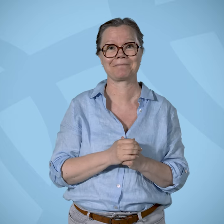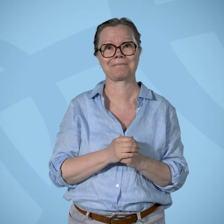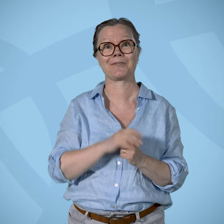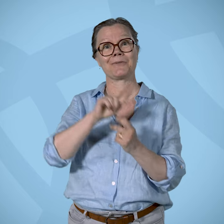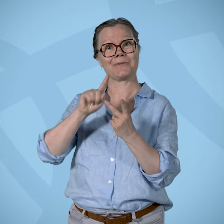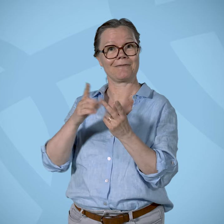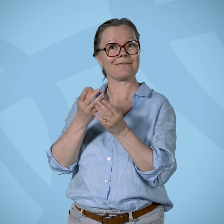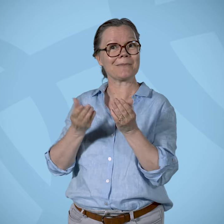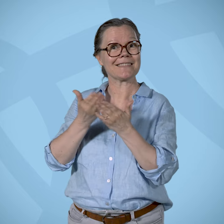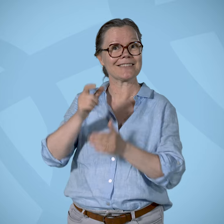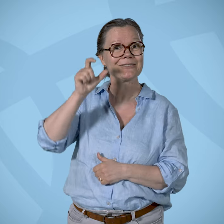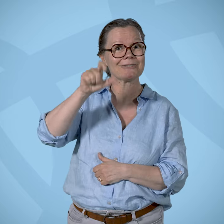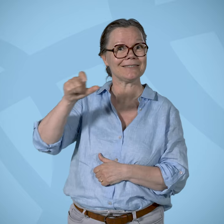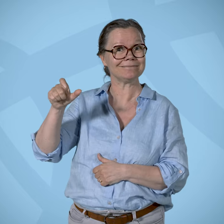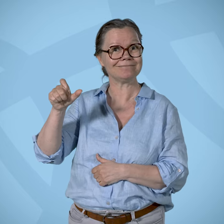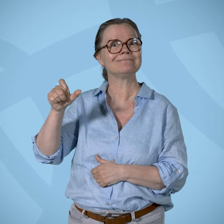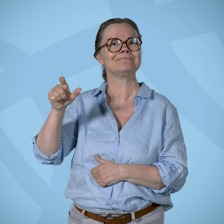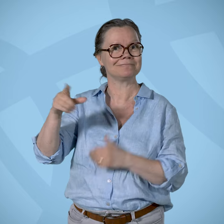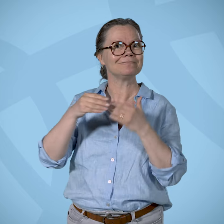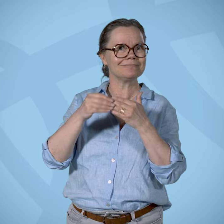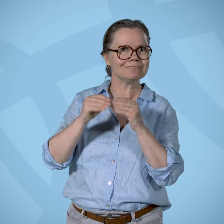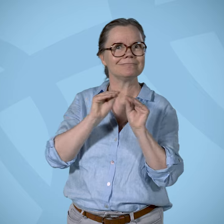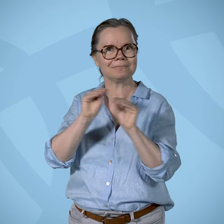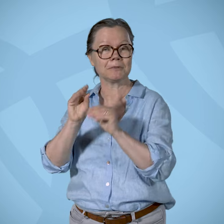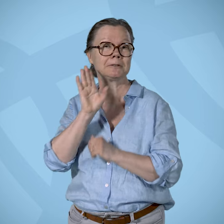kuten myös vapaaehtoiset.